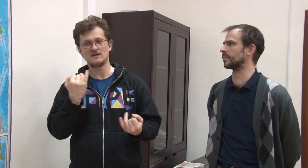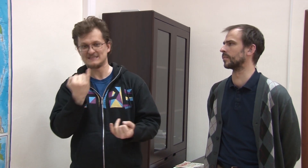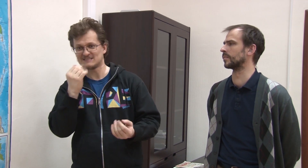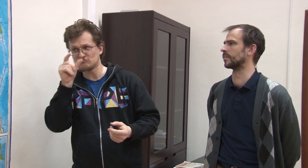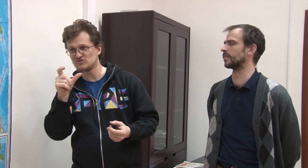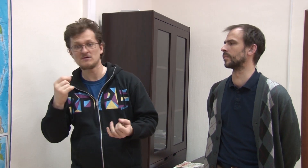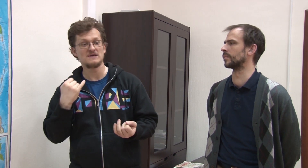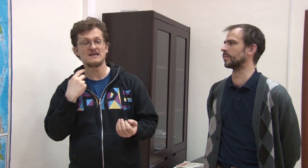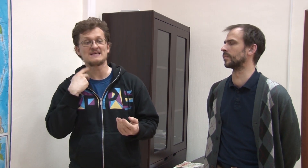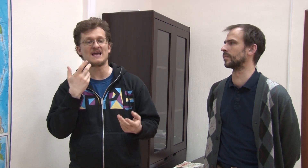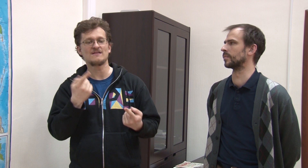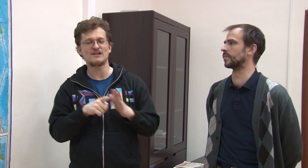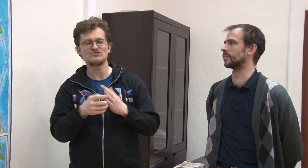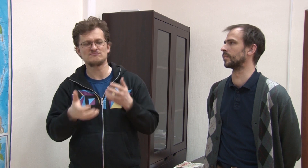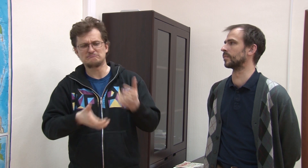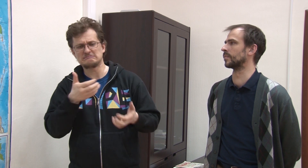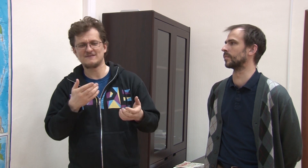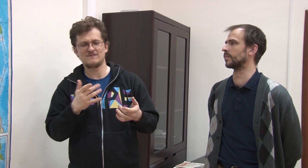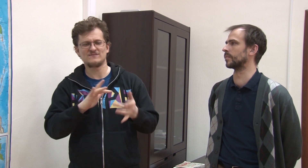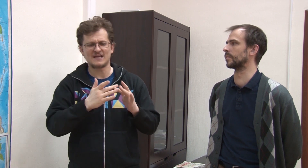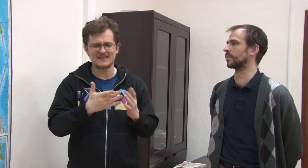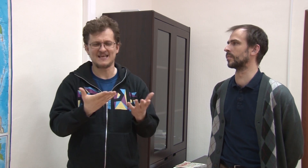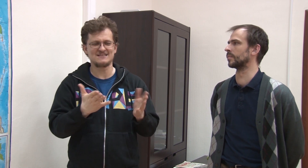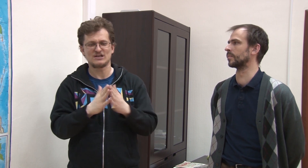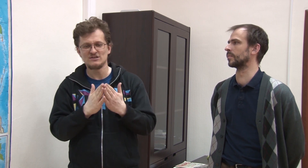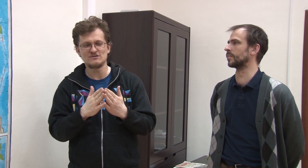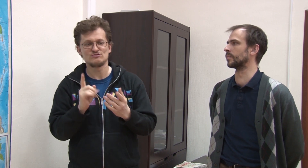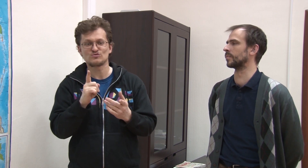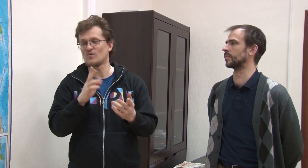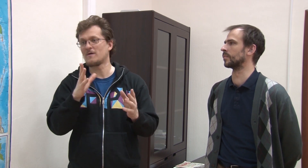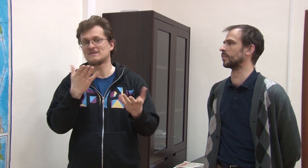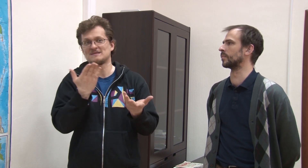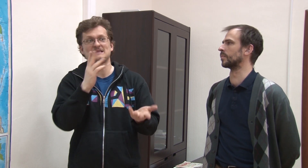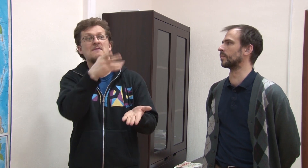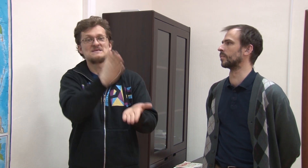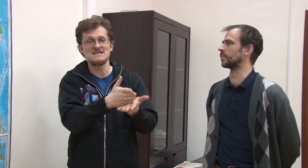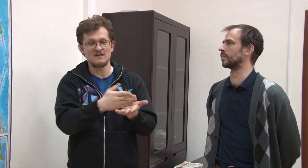Когда я заинтересовался Чеховым, то начал рыться в интернете, в книгах, искал любые сведения.